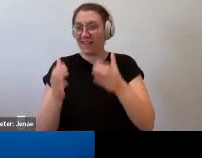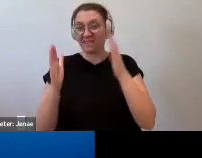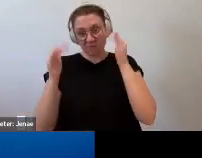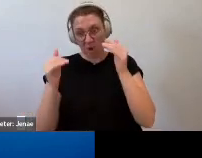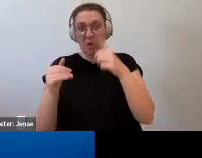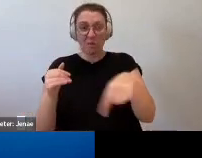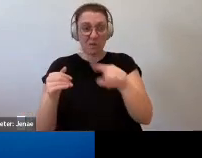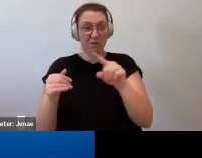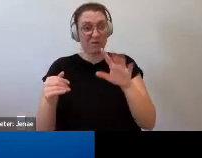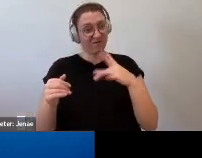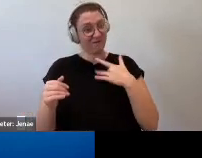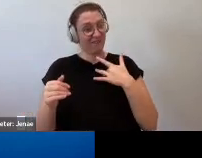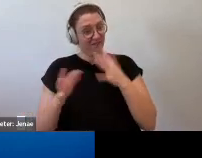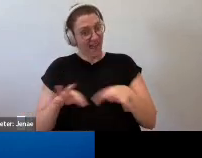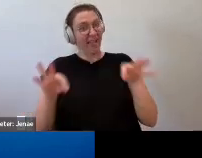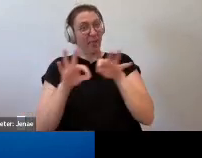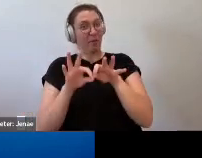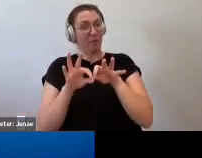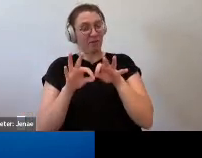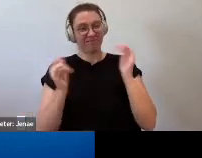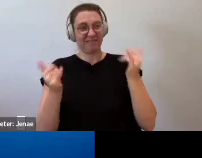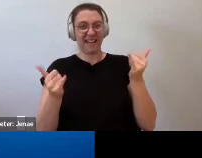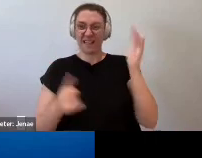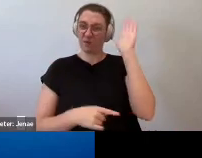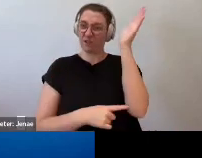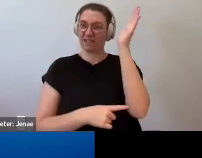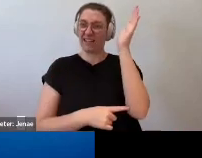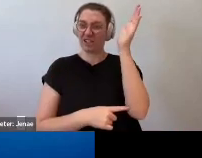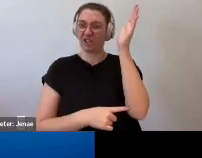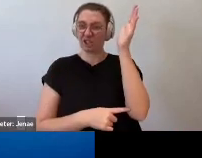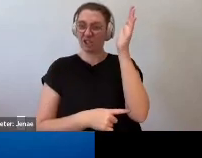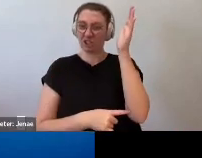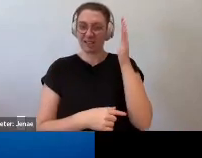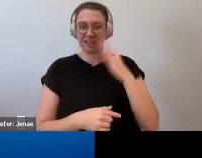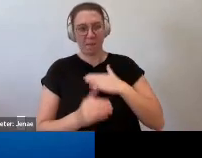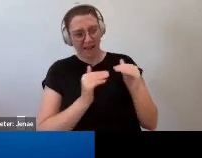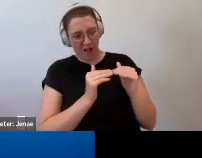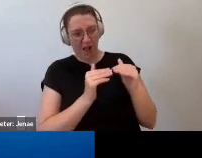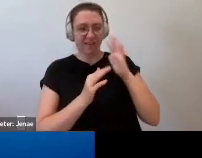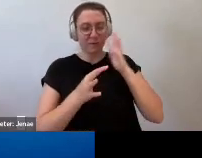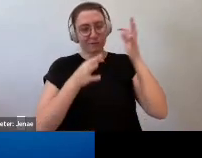la presentación de hoy les resulte útil, ya que mis colegas les explicarán